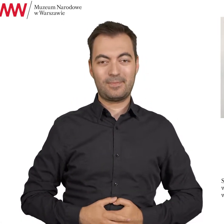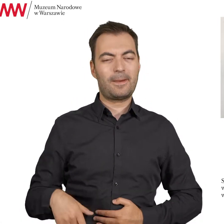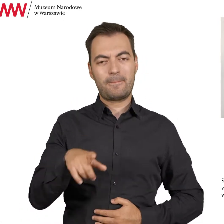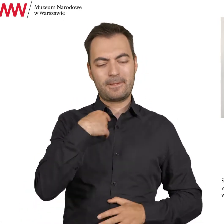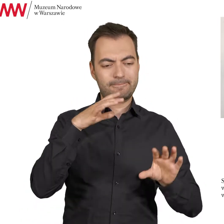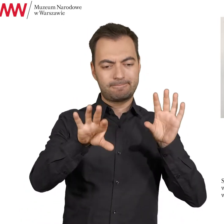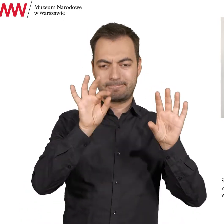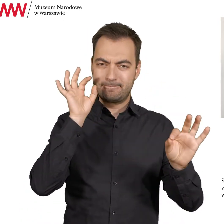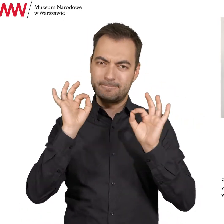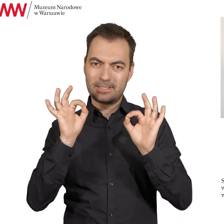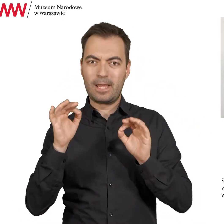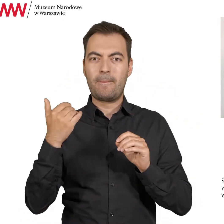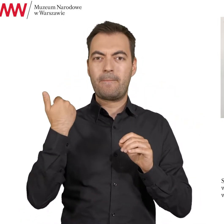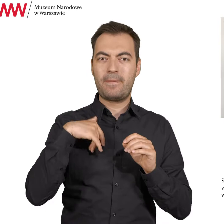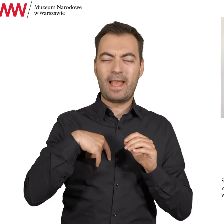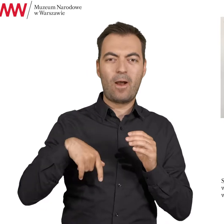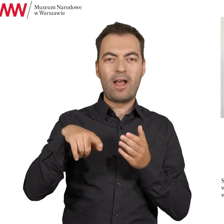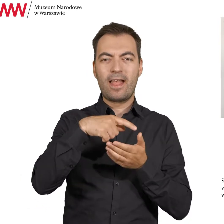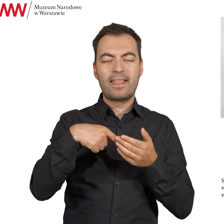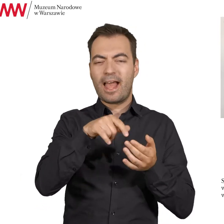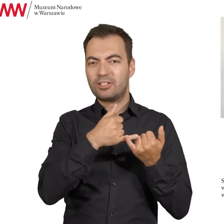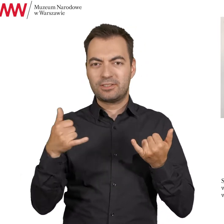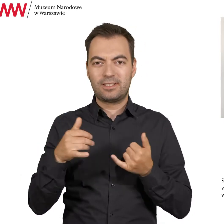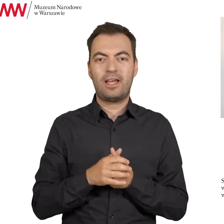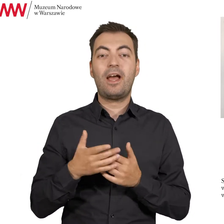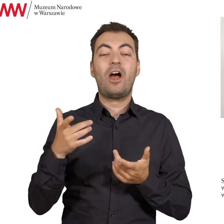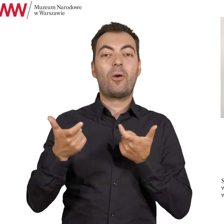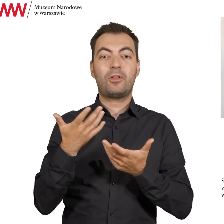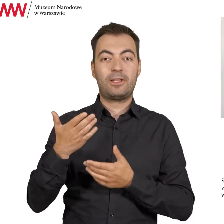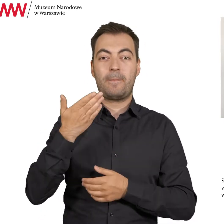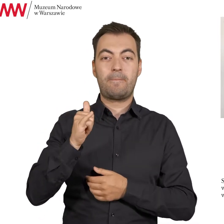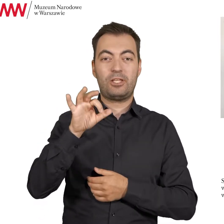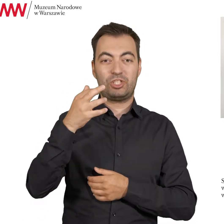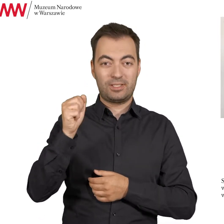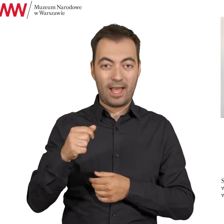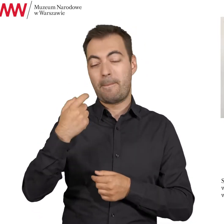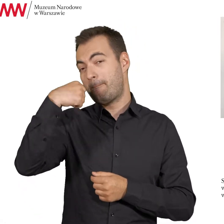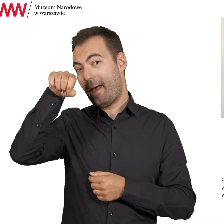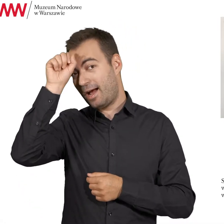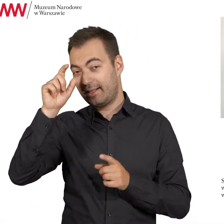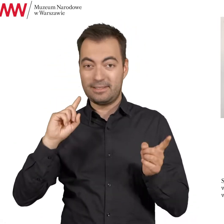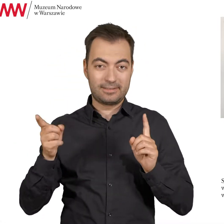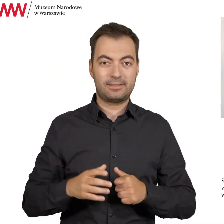Dobrano nas starannie spośród białych naczyń wypalonych w Miśni i Berlinie